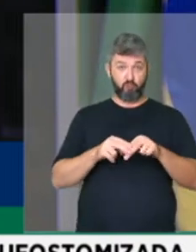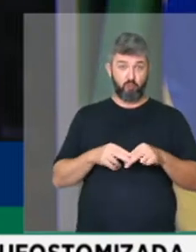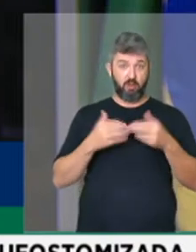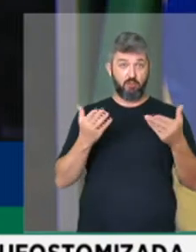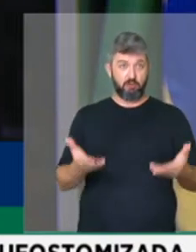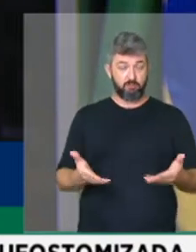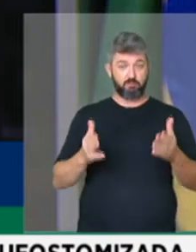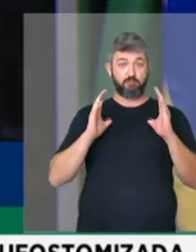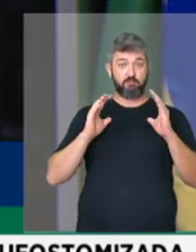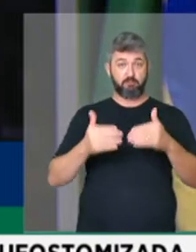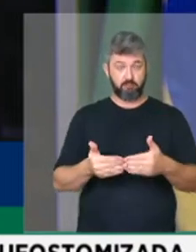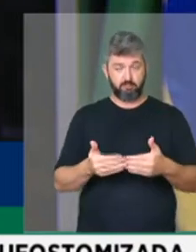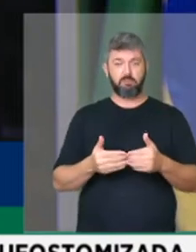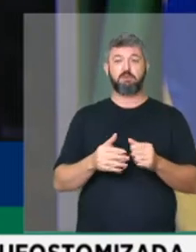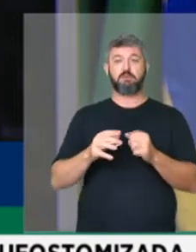[PRESIDENTE]: PASSA-SE